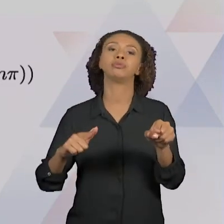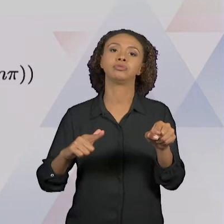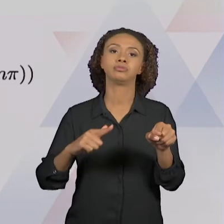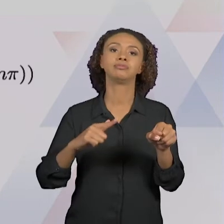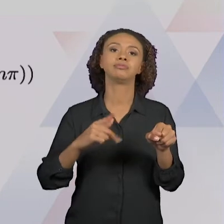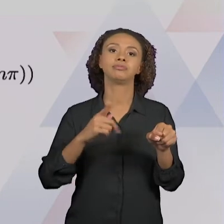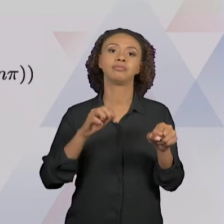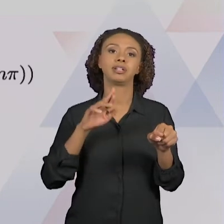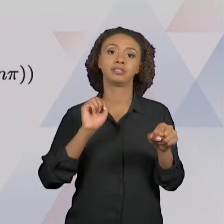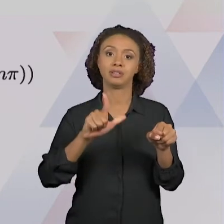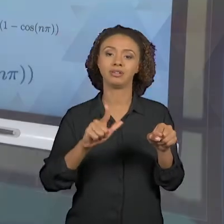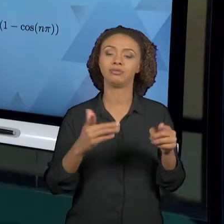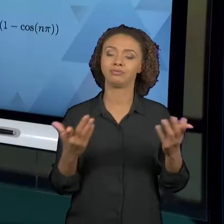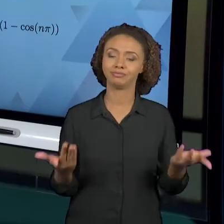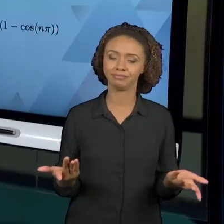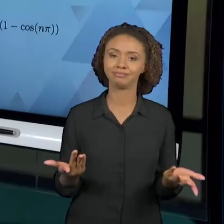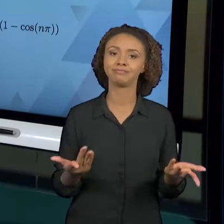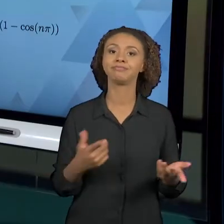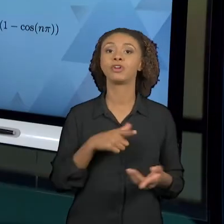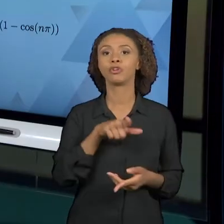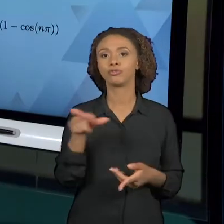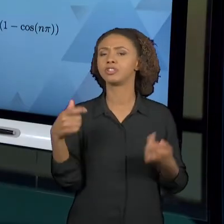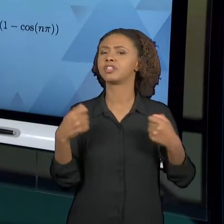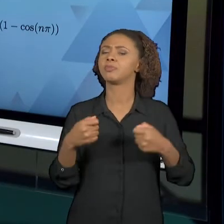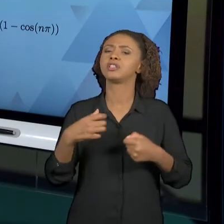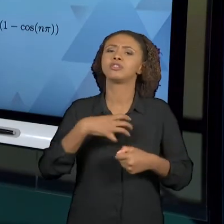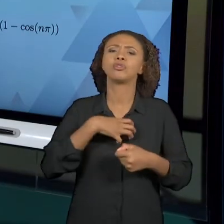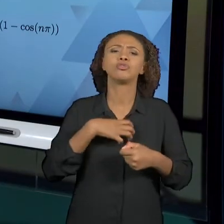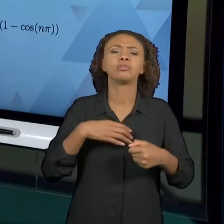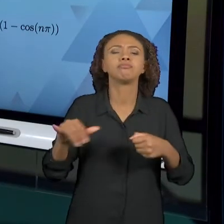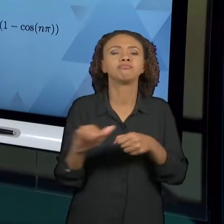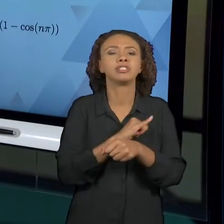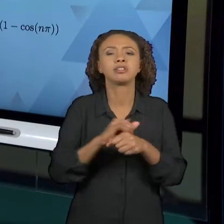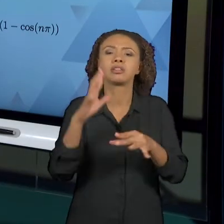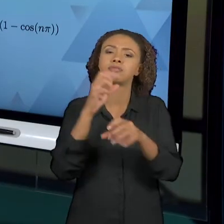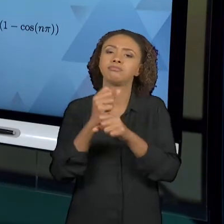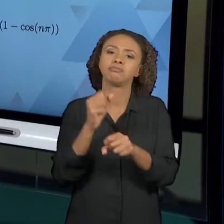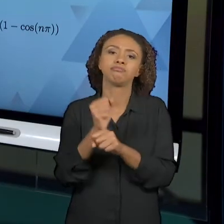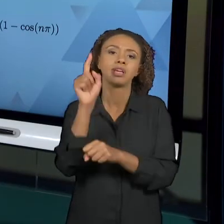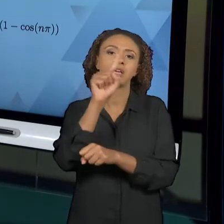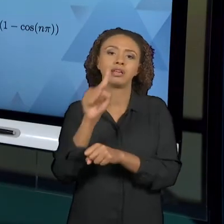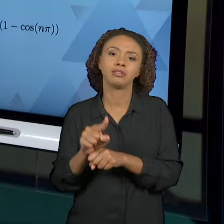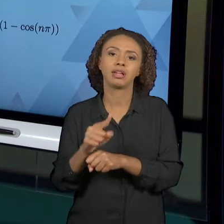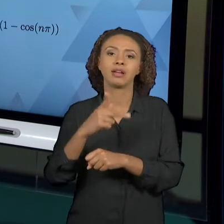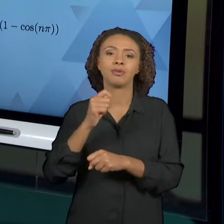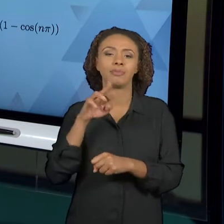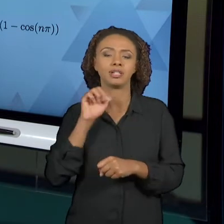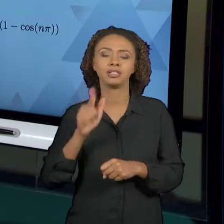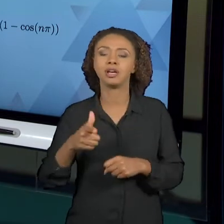FAZER DE UMA MANEIRA FÁCIL E TRANQUILA. E VAI SER SEMPRE COM ESSA CARACTERÍSTICA. UMA FUNÇÃO